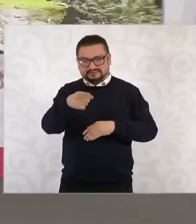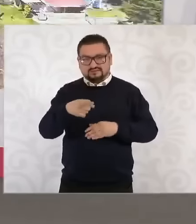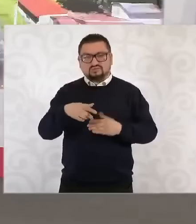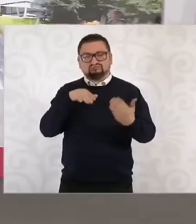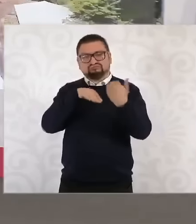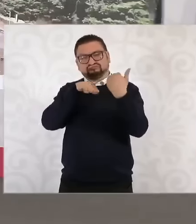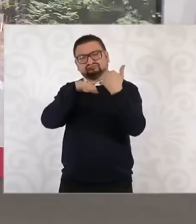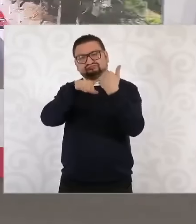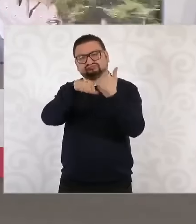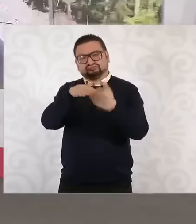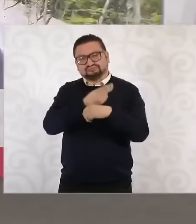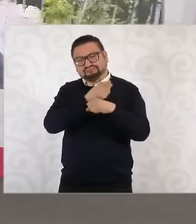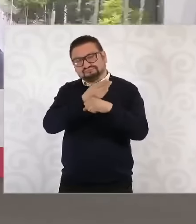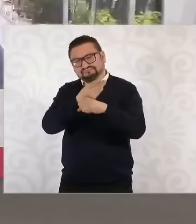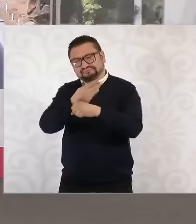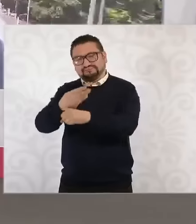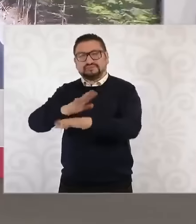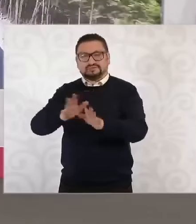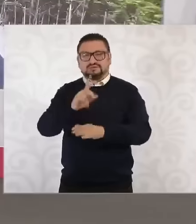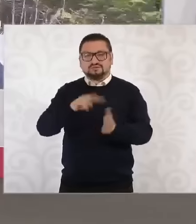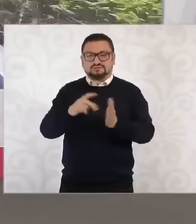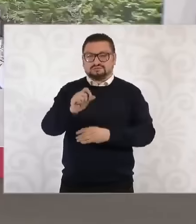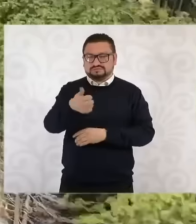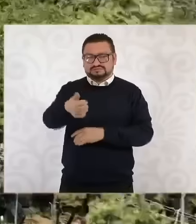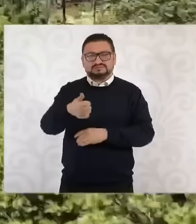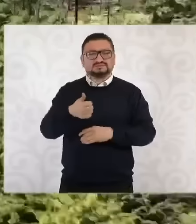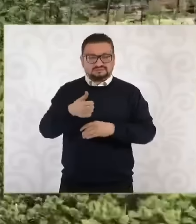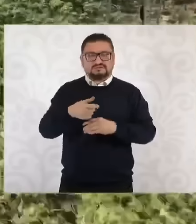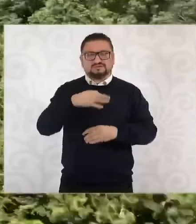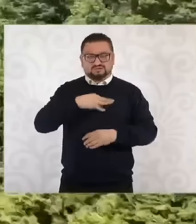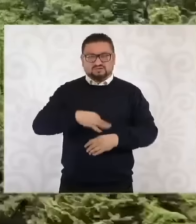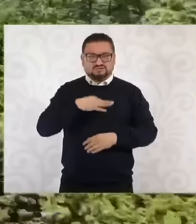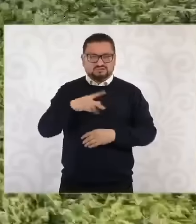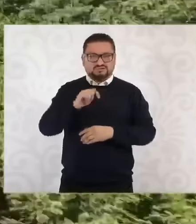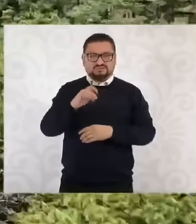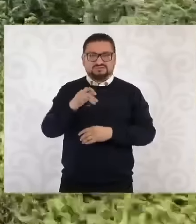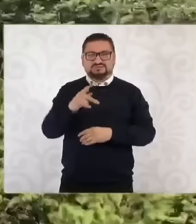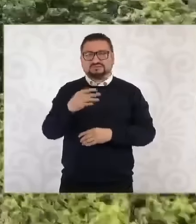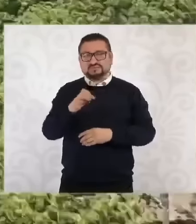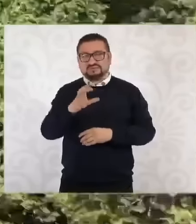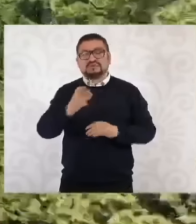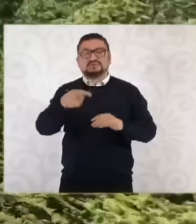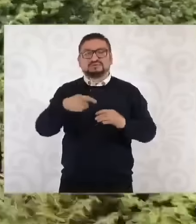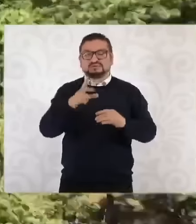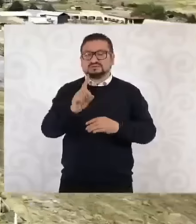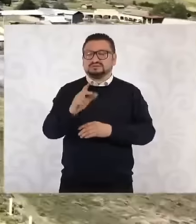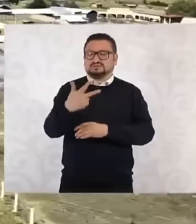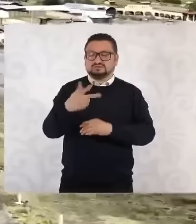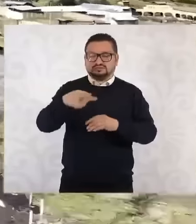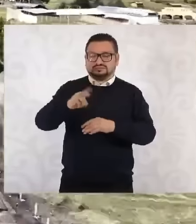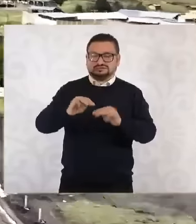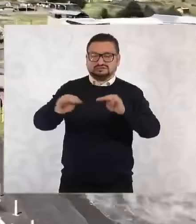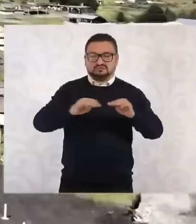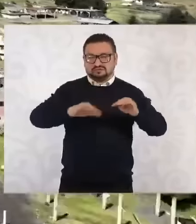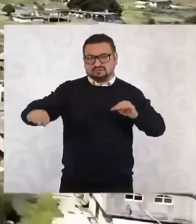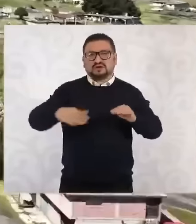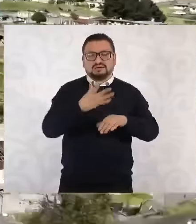concluidos. Y para 2026 tenemos el tramo de Toluca Mascaltepec que son 38 km. Este tramo eh por